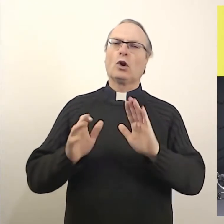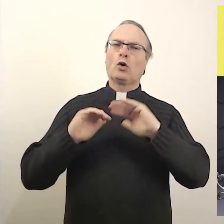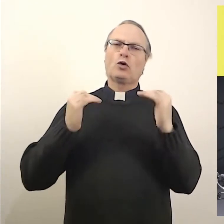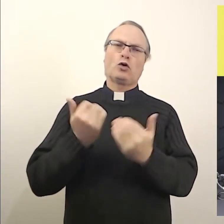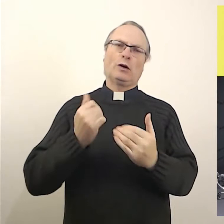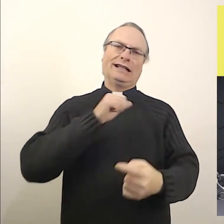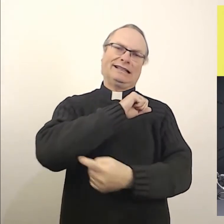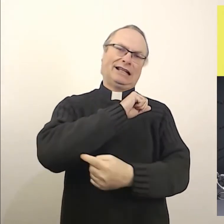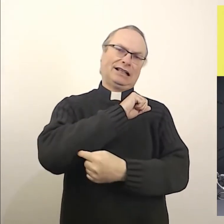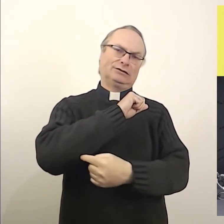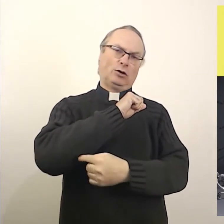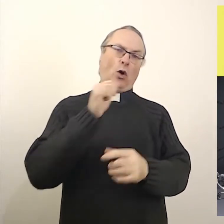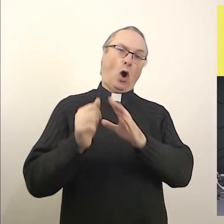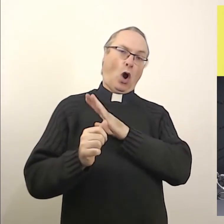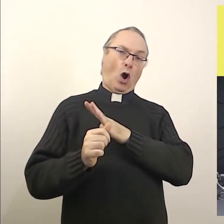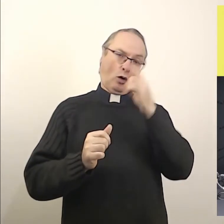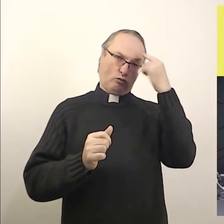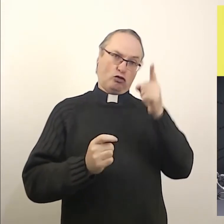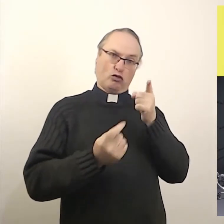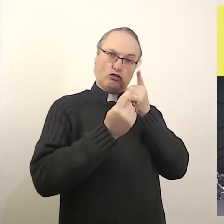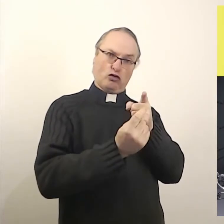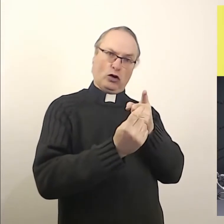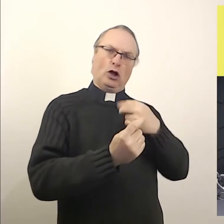Toutes tentations ont pour but